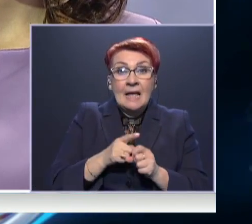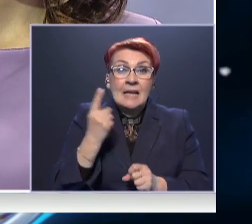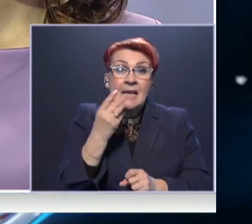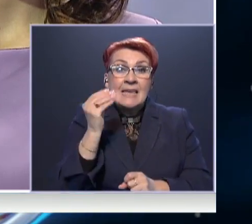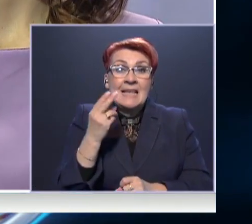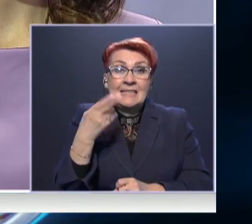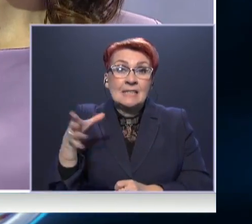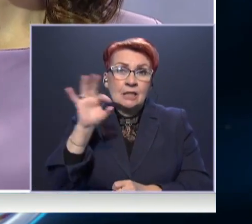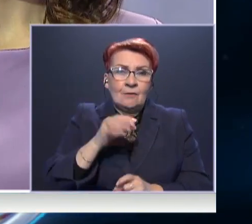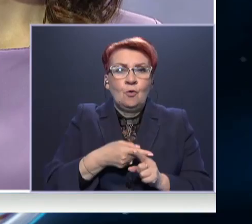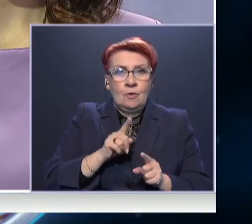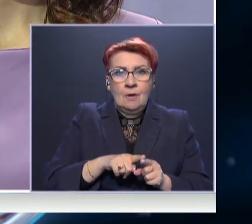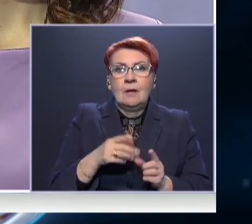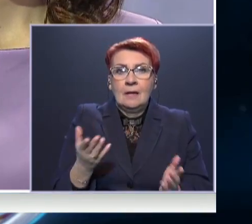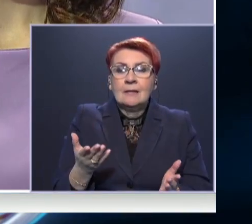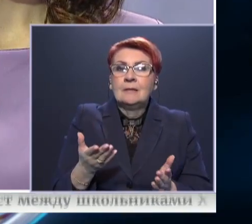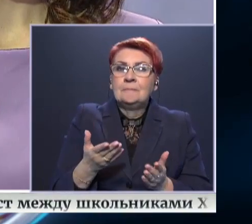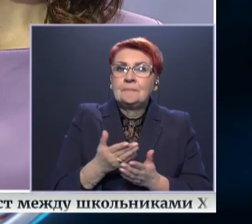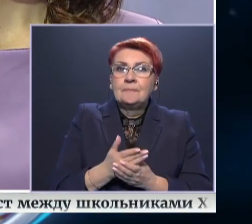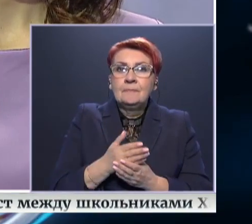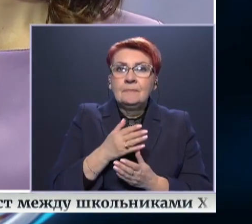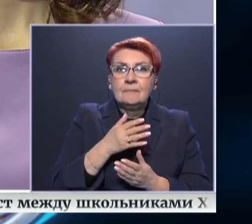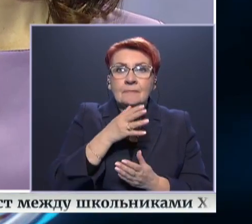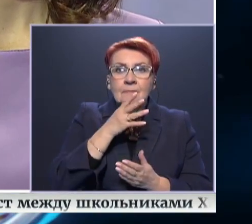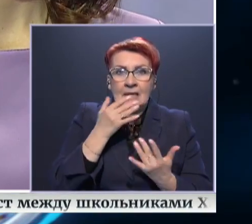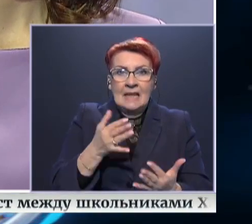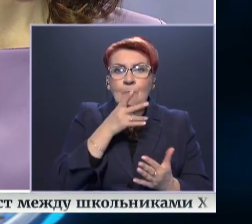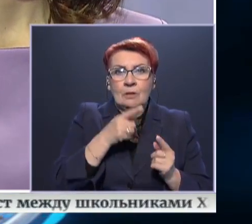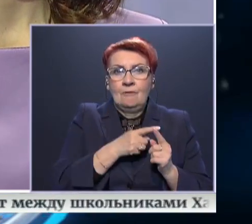времени и альтернатива единства это разобщение